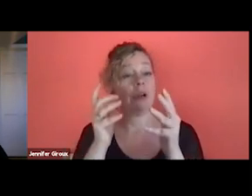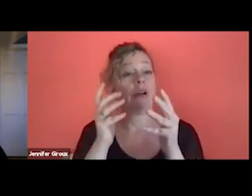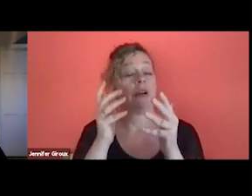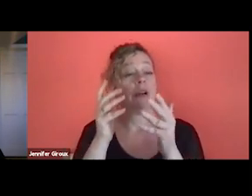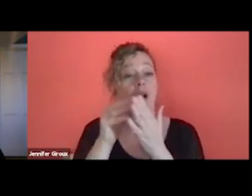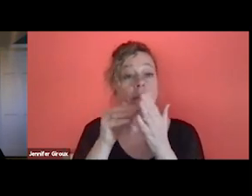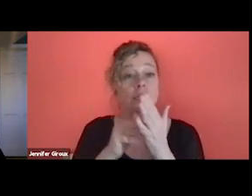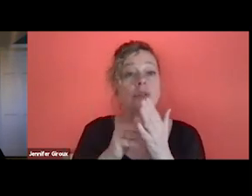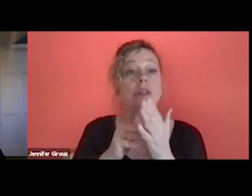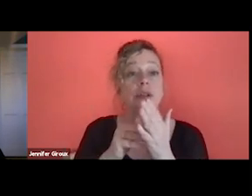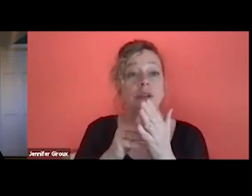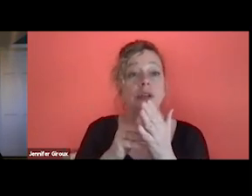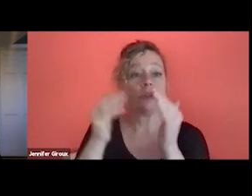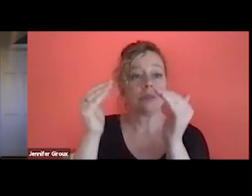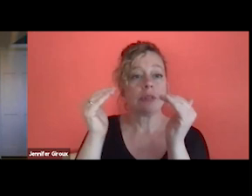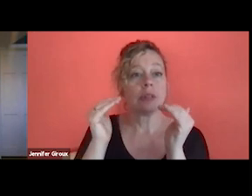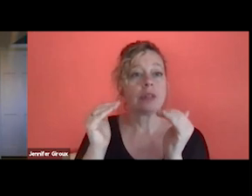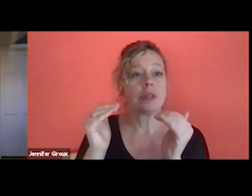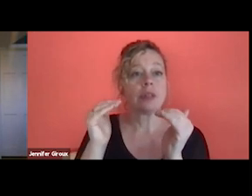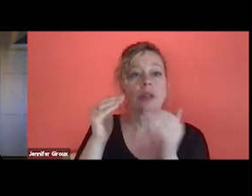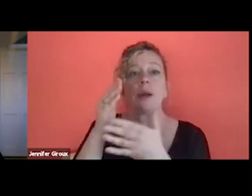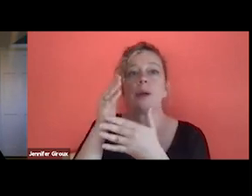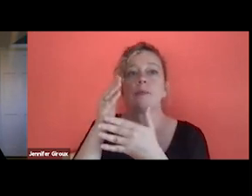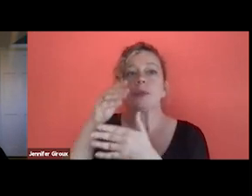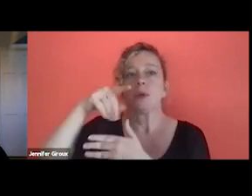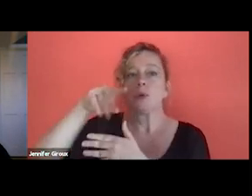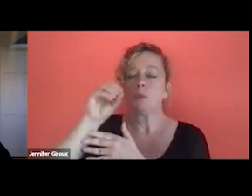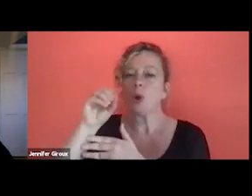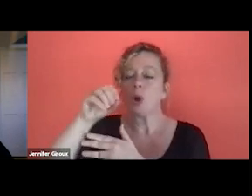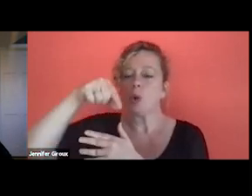y si pasamos a la siguiente diapositiva, representa los elementos de calidad de vida profesional.